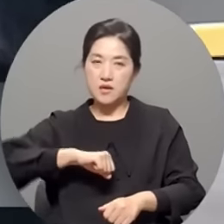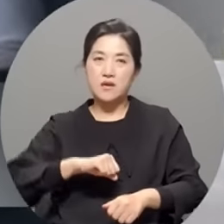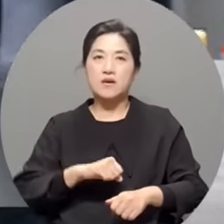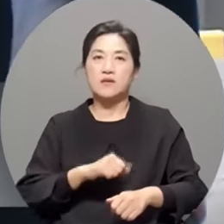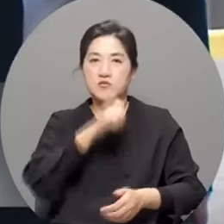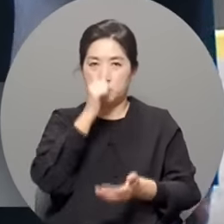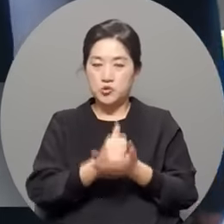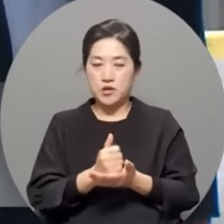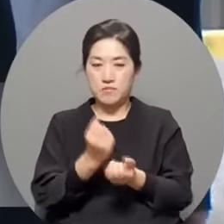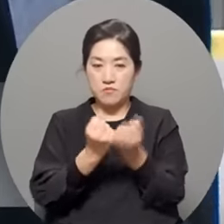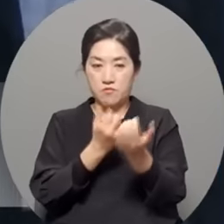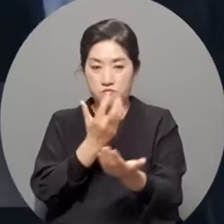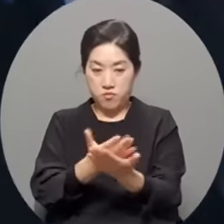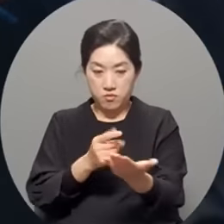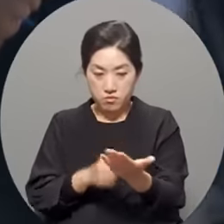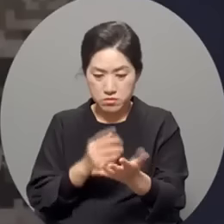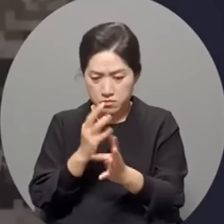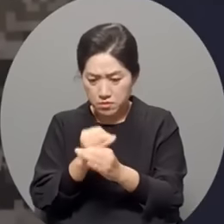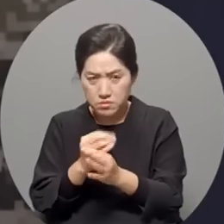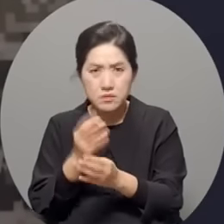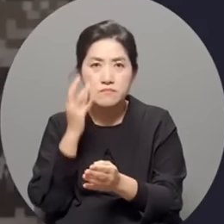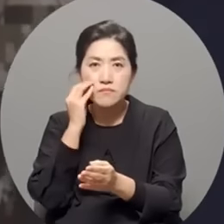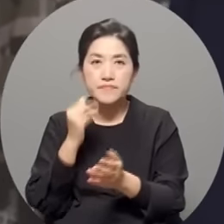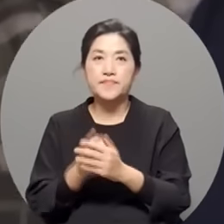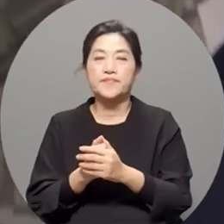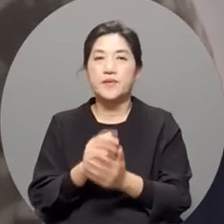박정훈 대령의 항명 혐의로를 설명하기 위한 만든 보고서인데 작성 시점이